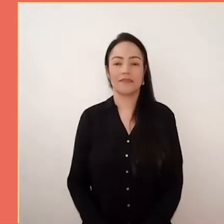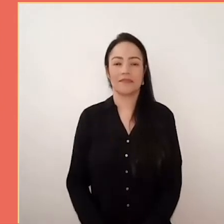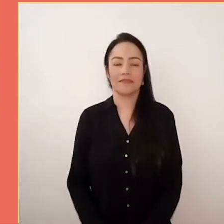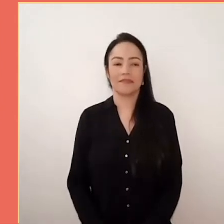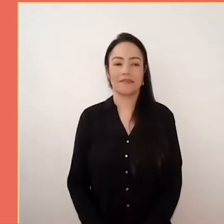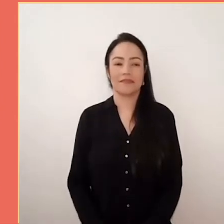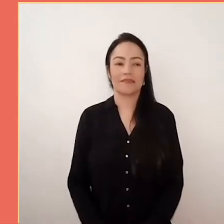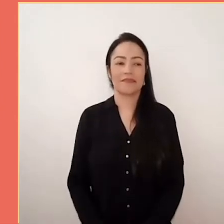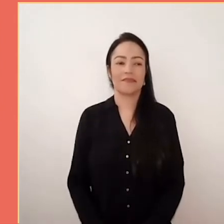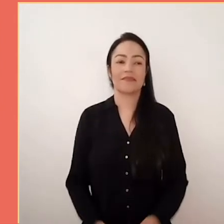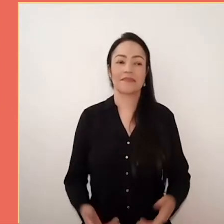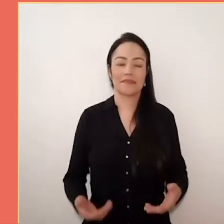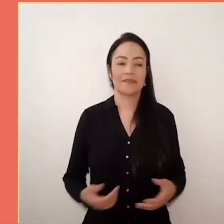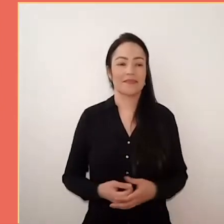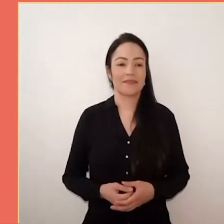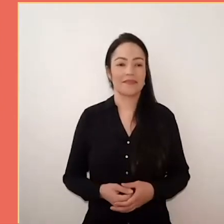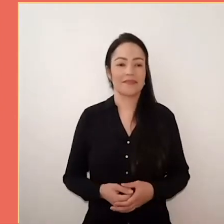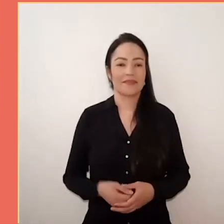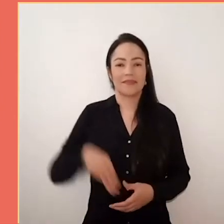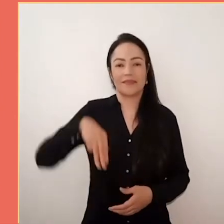Dolores, eu sou Marina Colasanti,